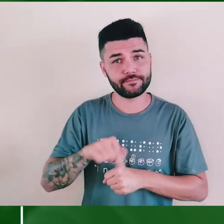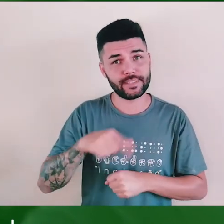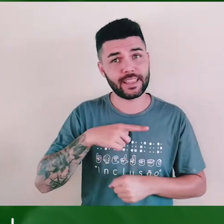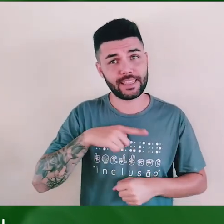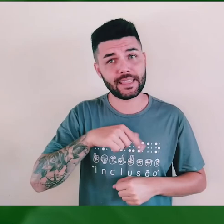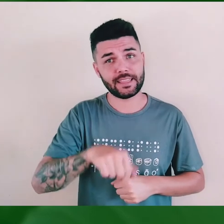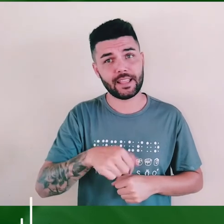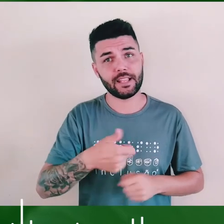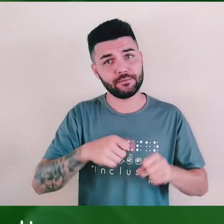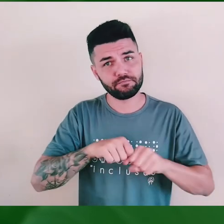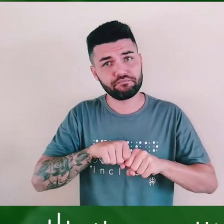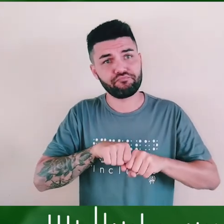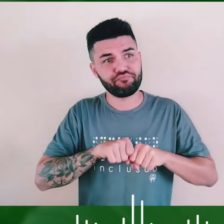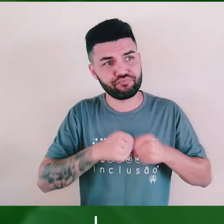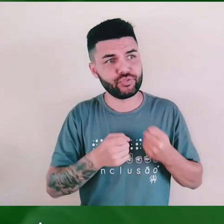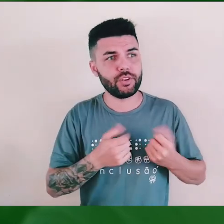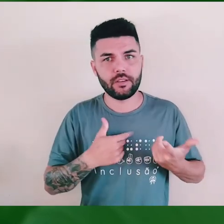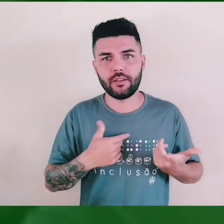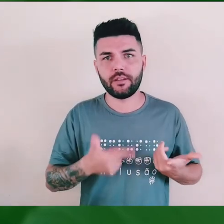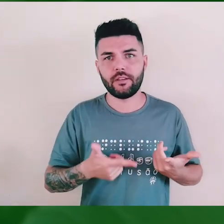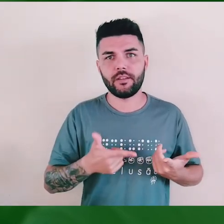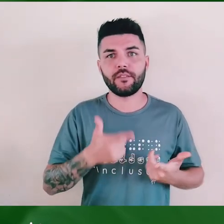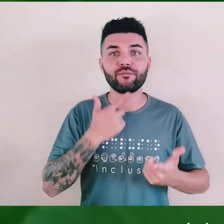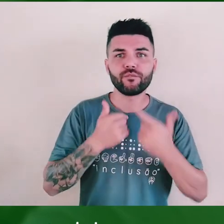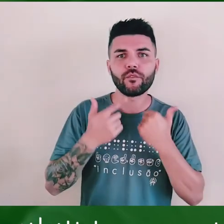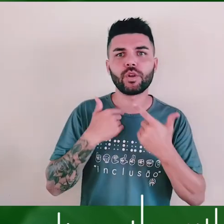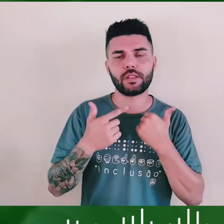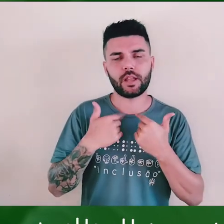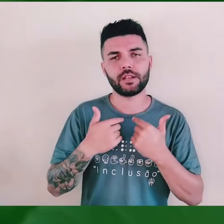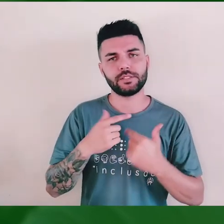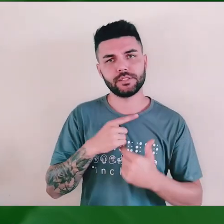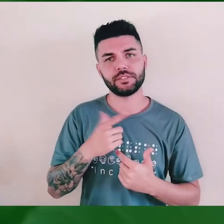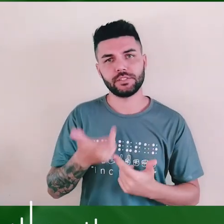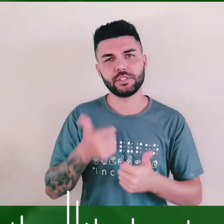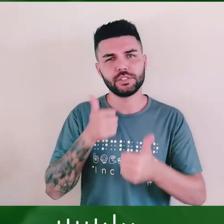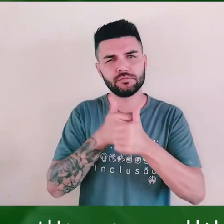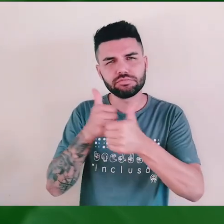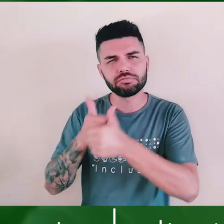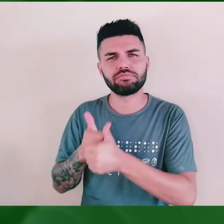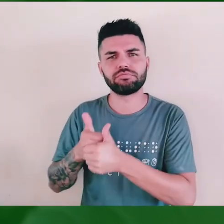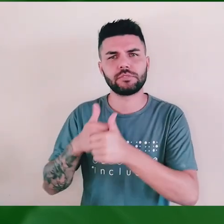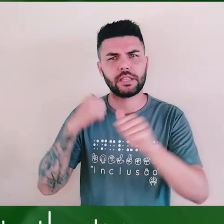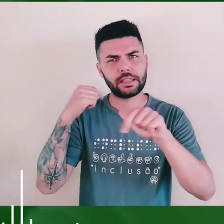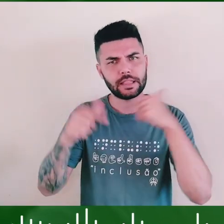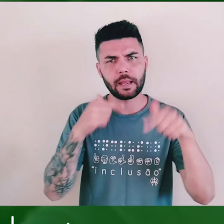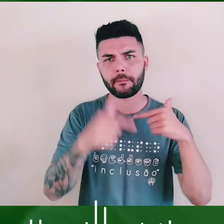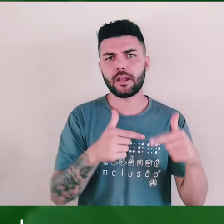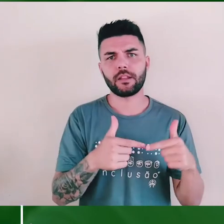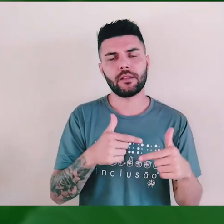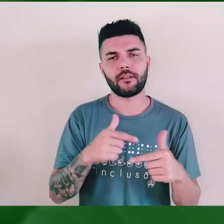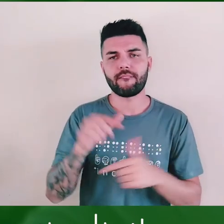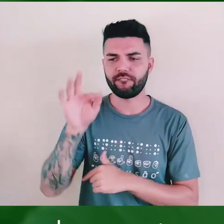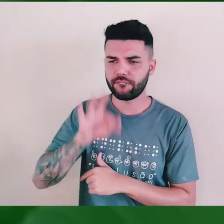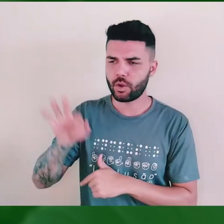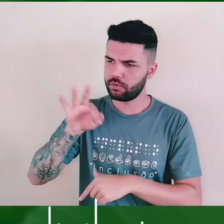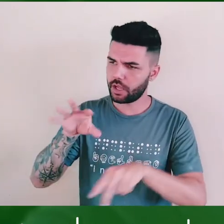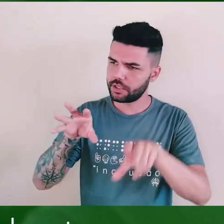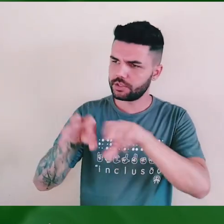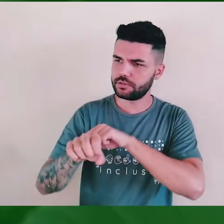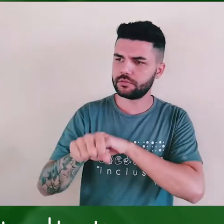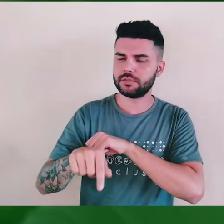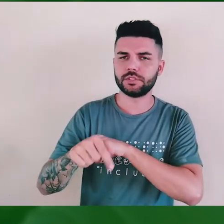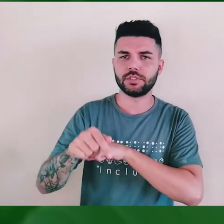e tem que ter força de vontade, e ralar bastante. Se você tá na faculdade, fazer o maior número